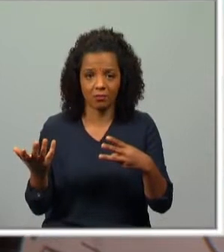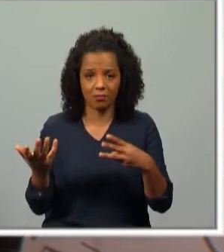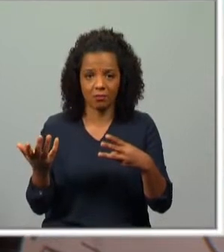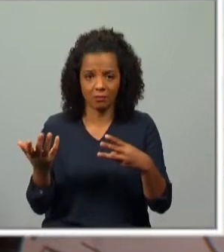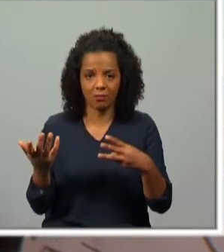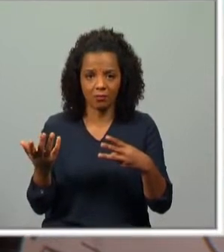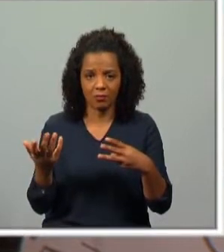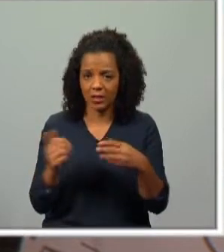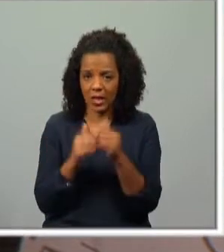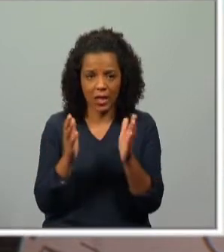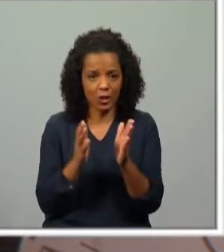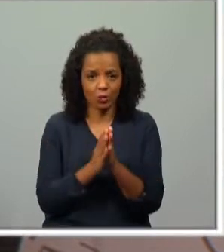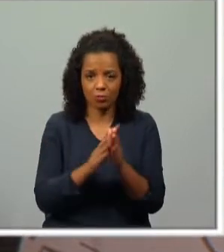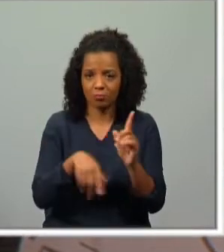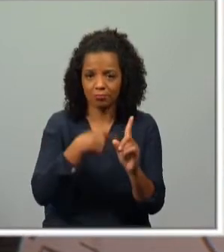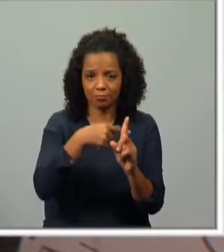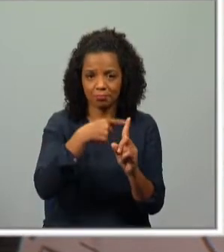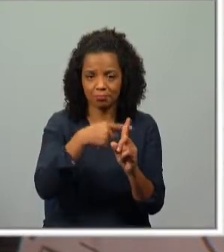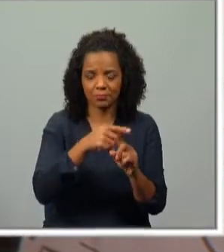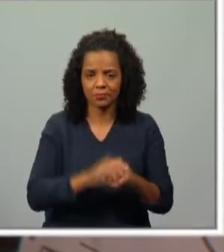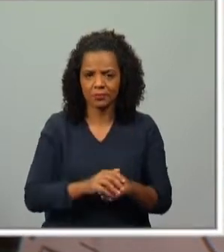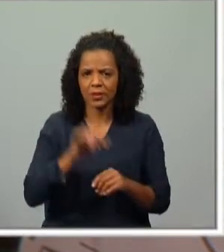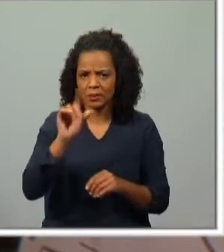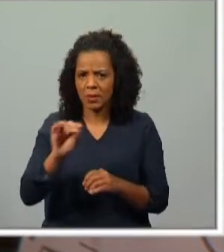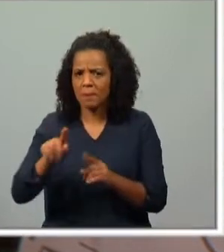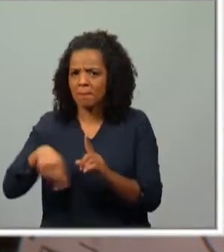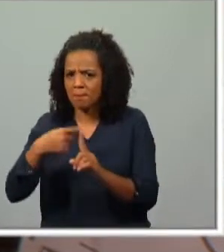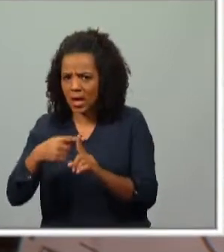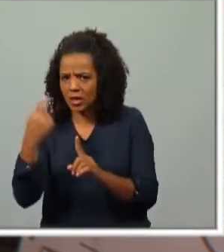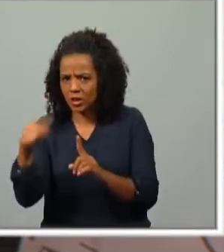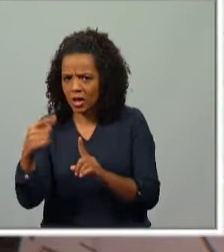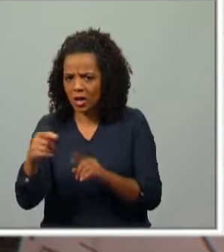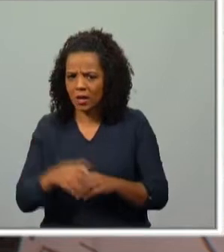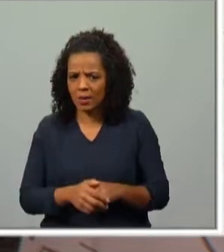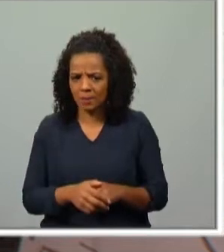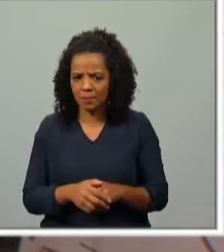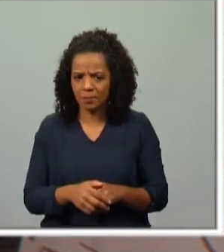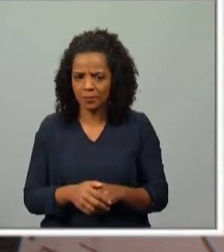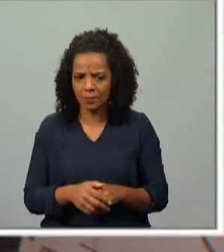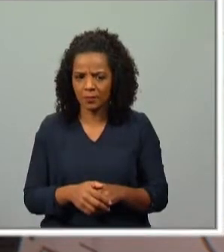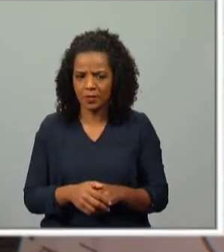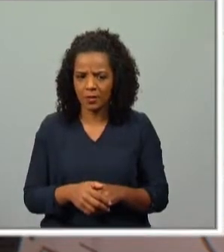tem tudo bom Não é e ainda tem outras mais valias portanto a sexta opção vamos 都很好 不是而且還有其他的資本收益所以第六個選項讓我們